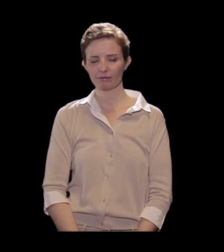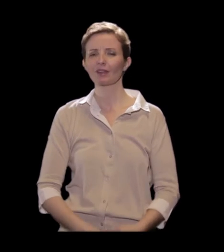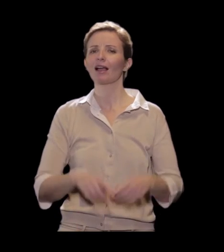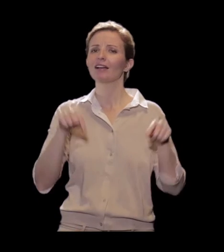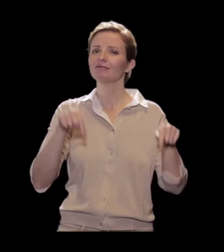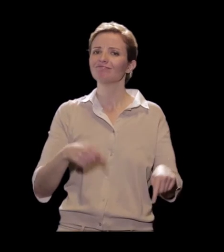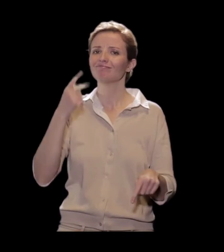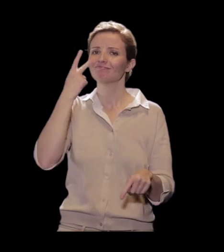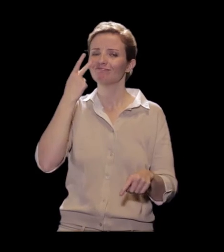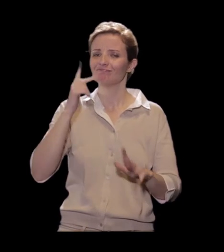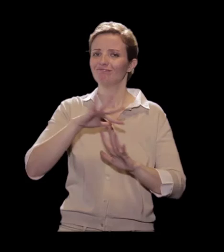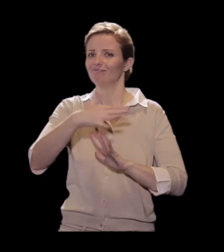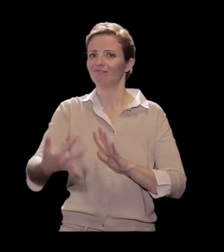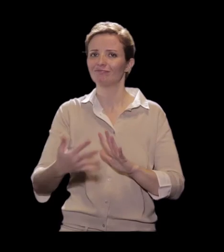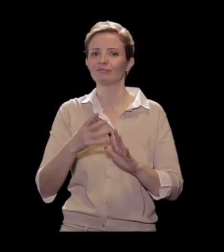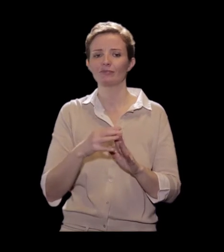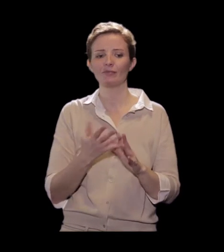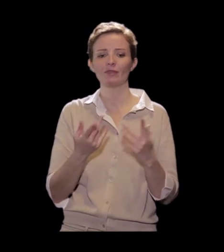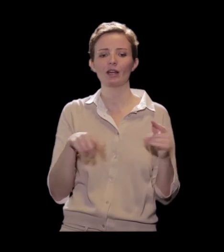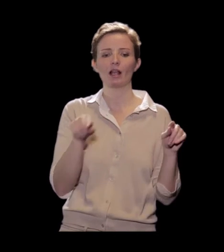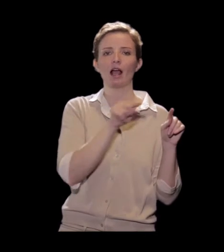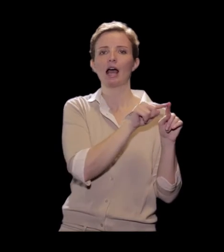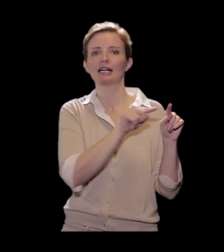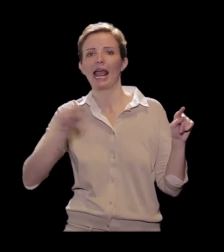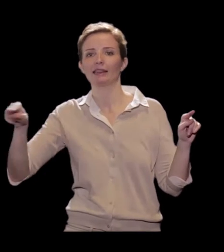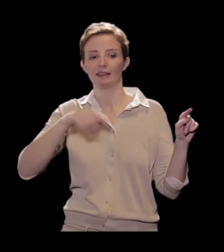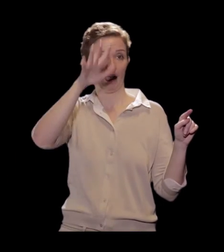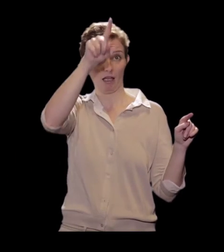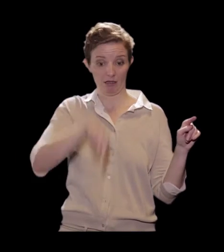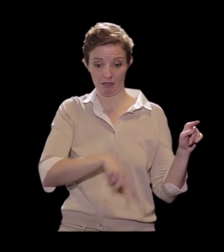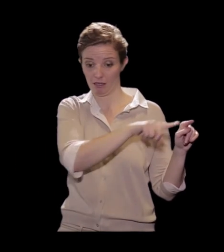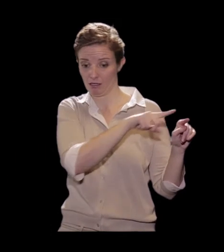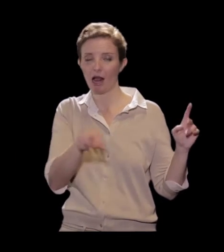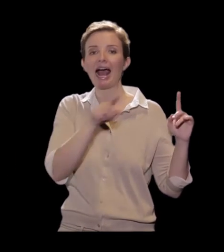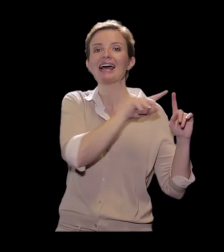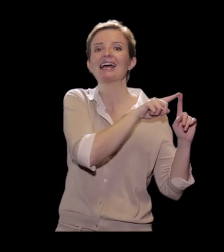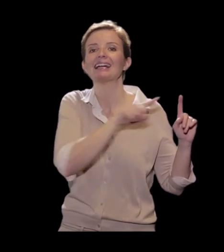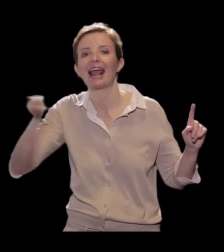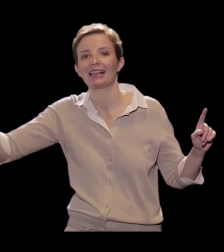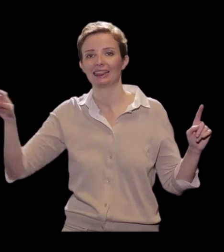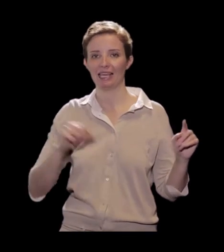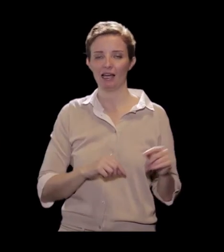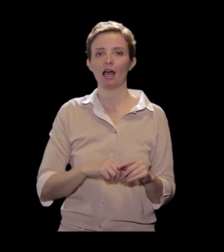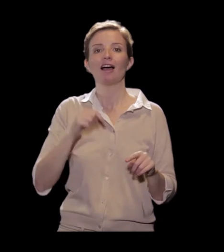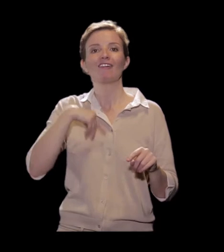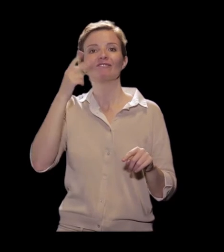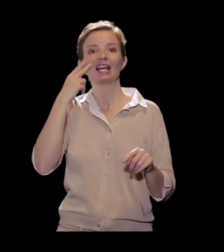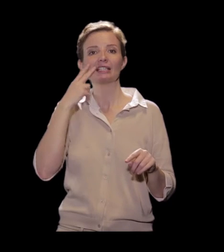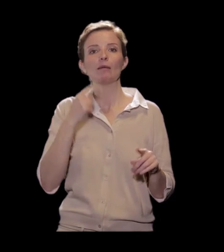Vediamo ora la retta nel piano cartesiano. Iniziamo a vedere una retta passante per l'origine.